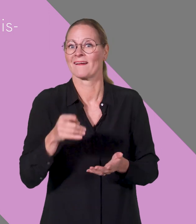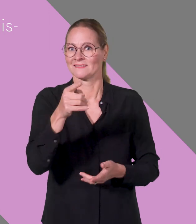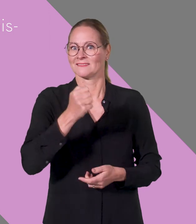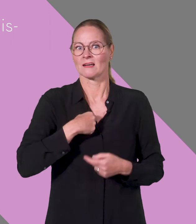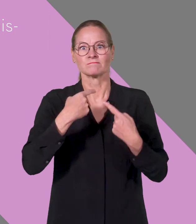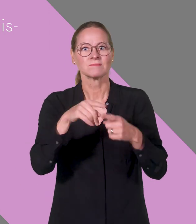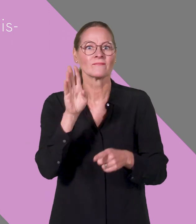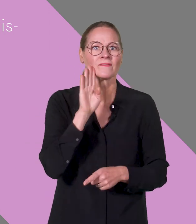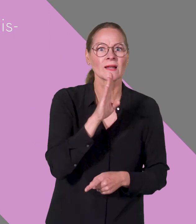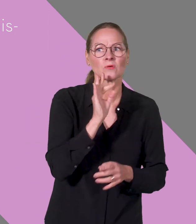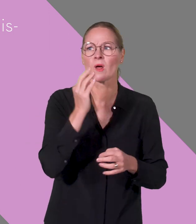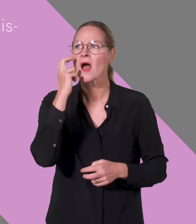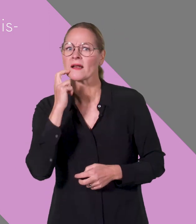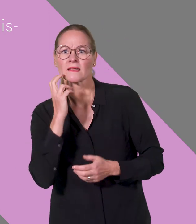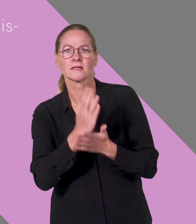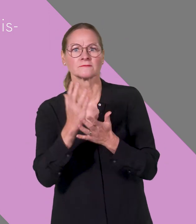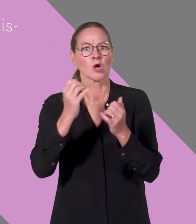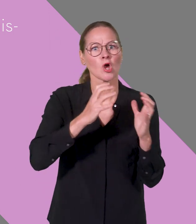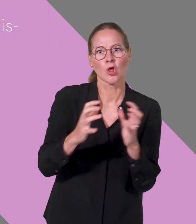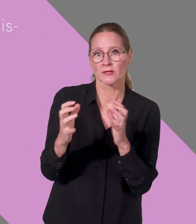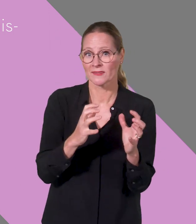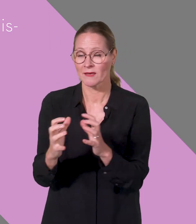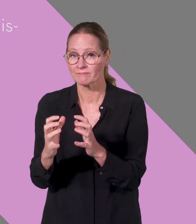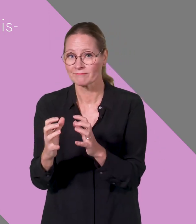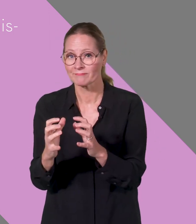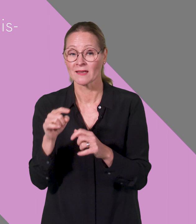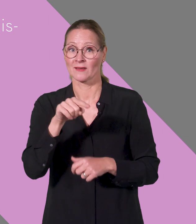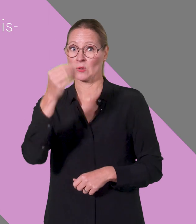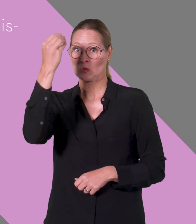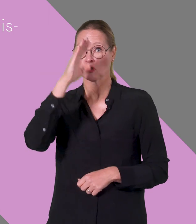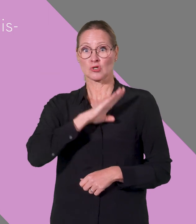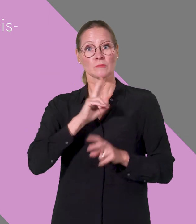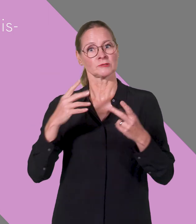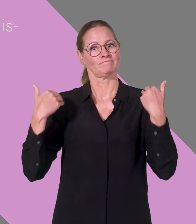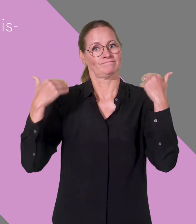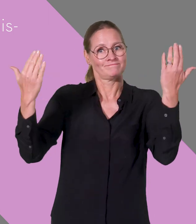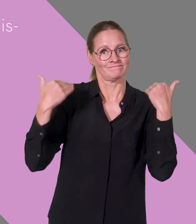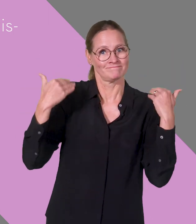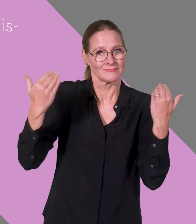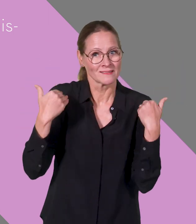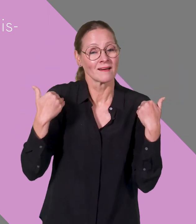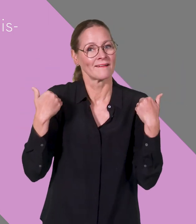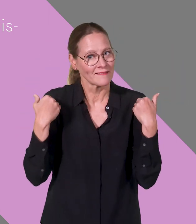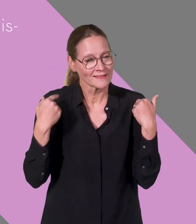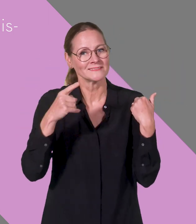Saat erilaisia vinkkejä arkiasioiden hoitamiseen. Kurssiohjelmassa on myös liikunnallista toimintaa, -